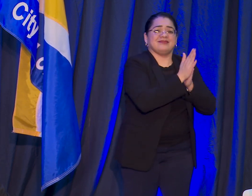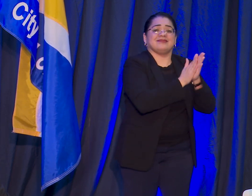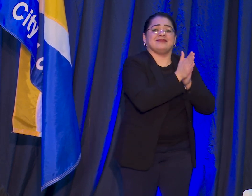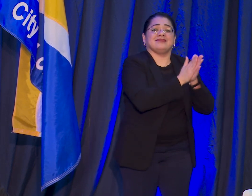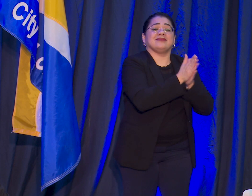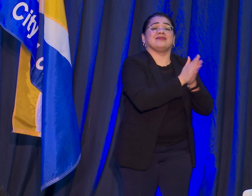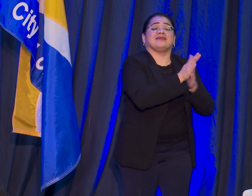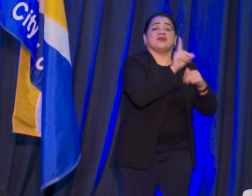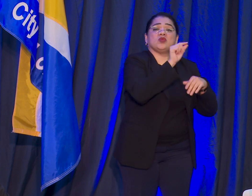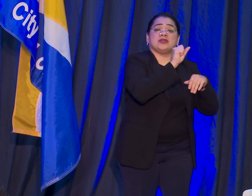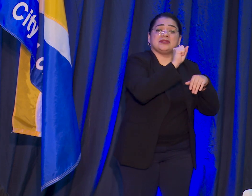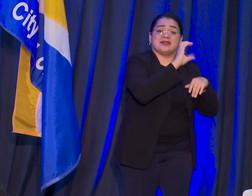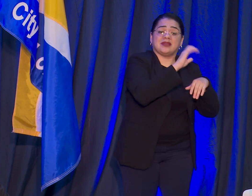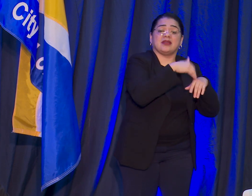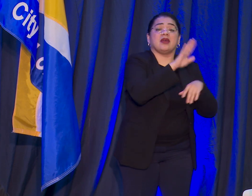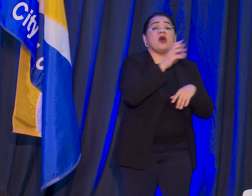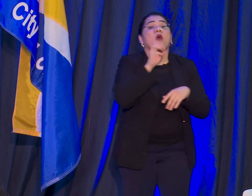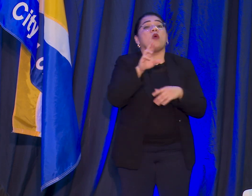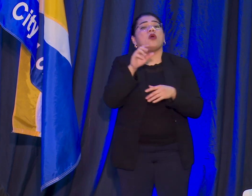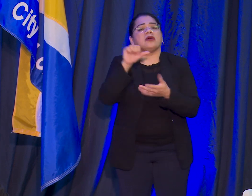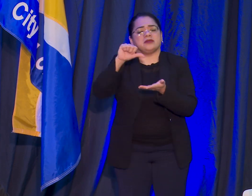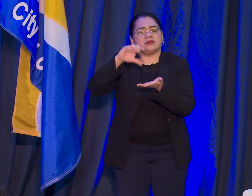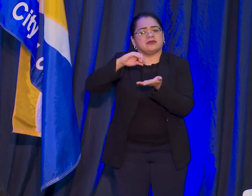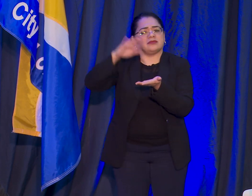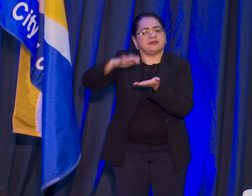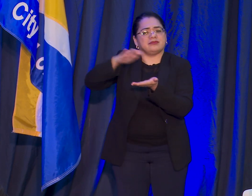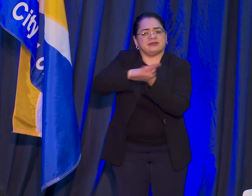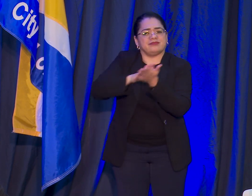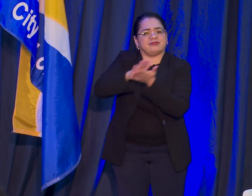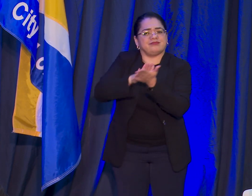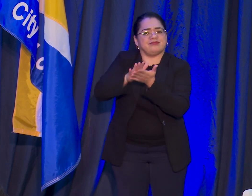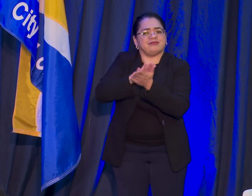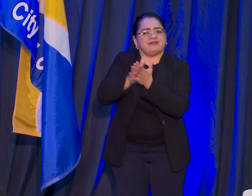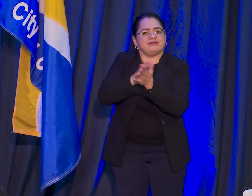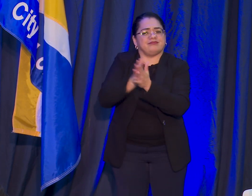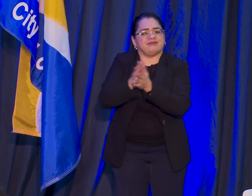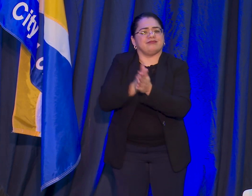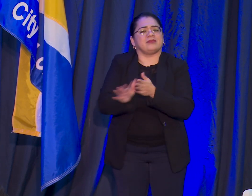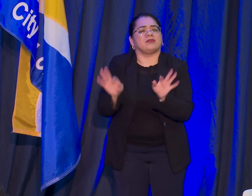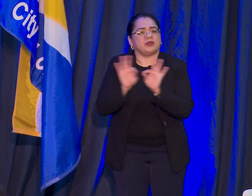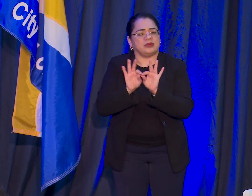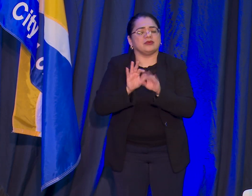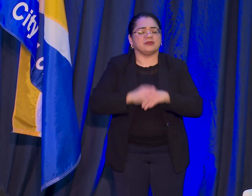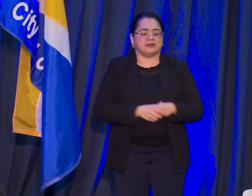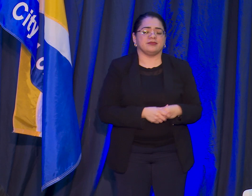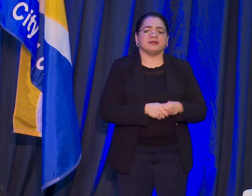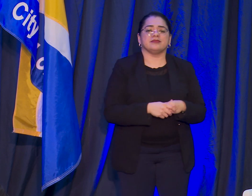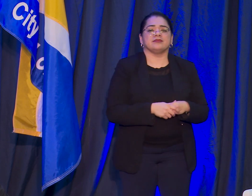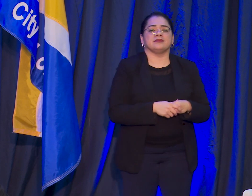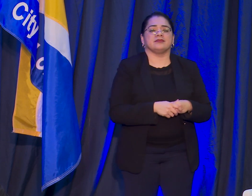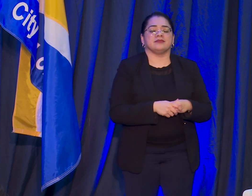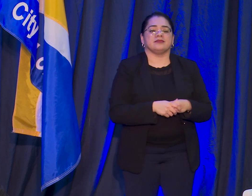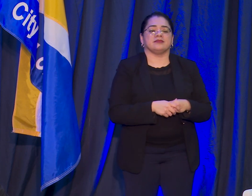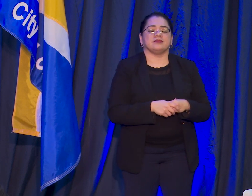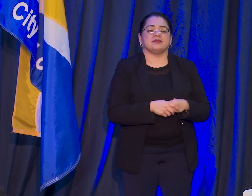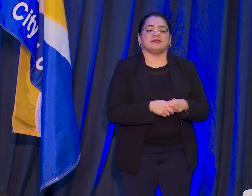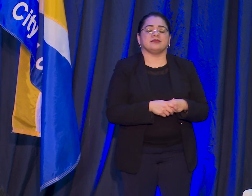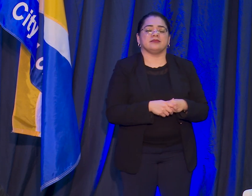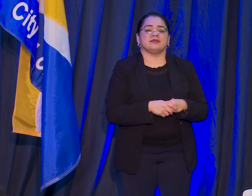o held a para limpiar salah smanos la mayor medida limit limit a large onion